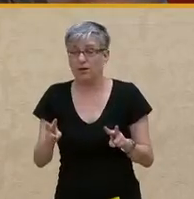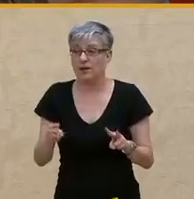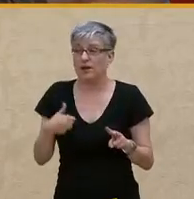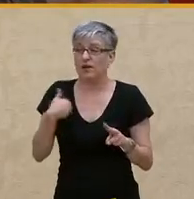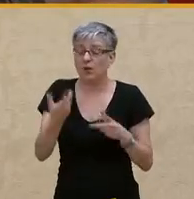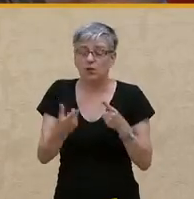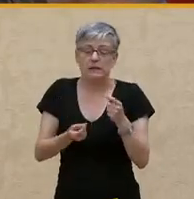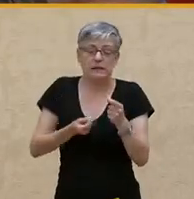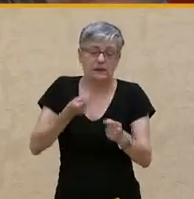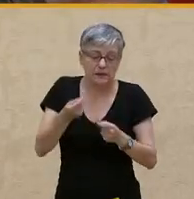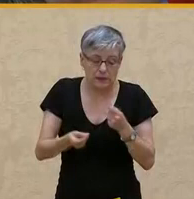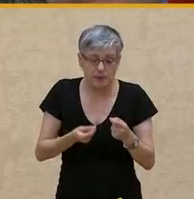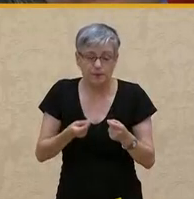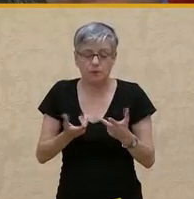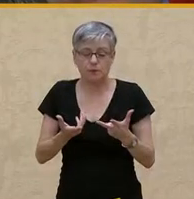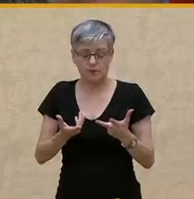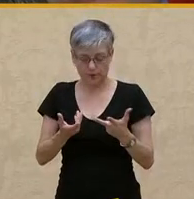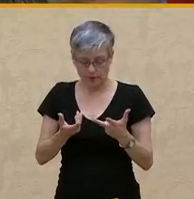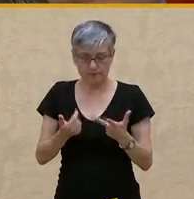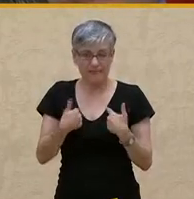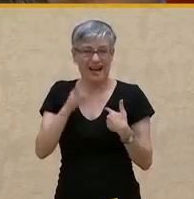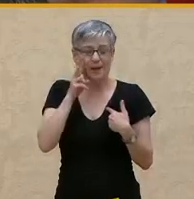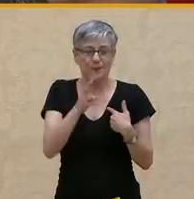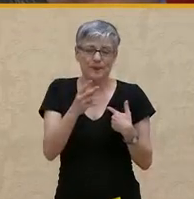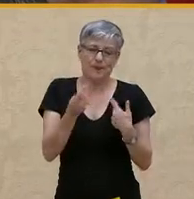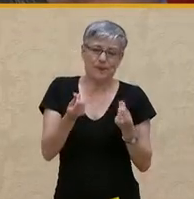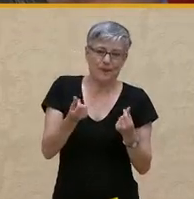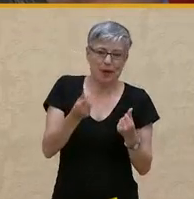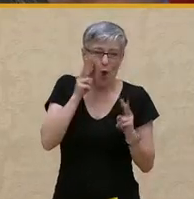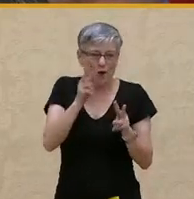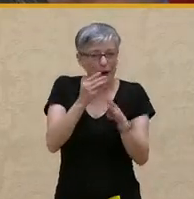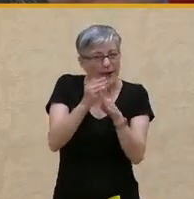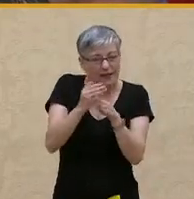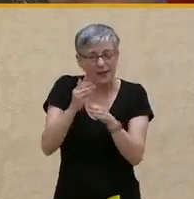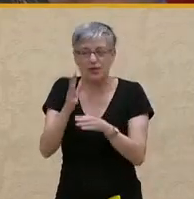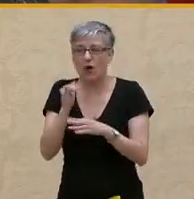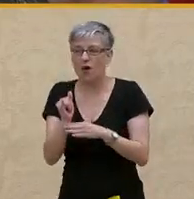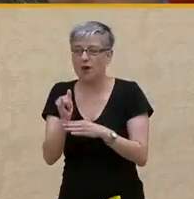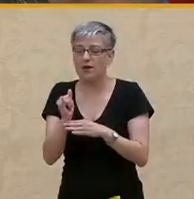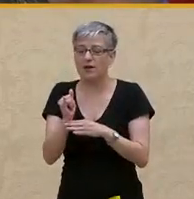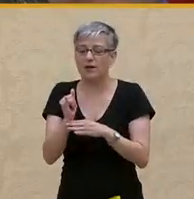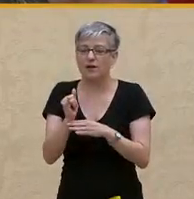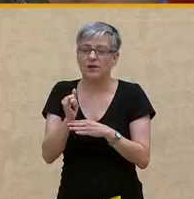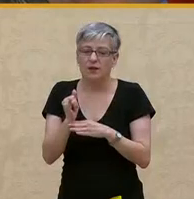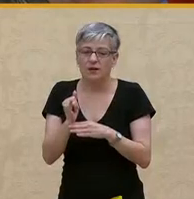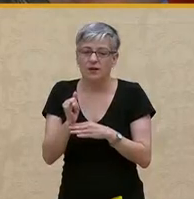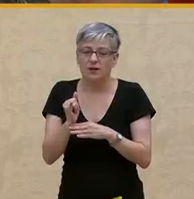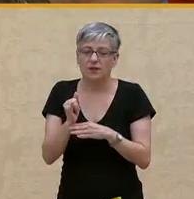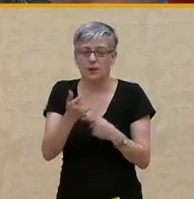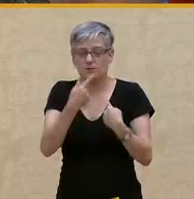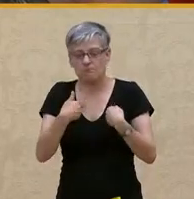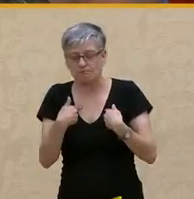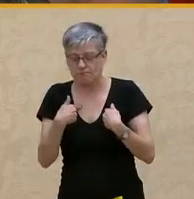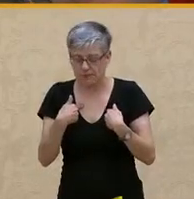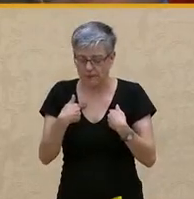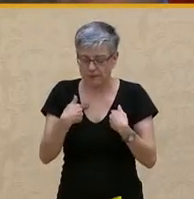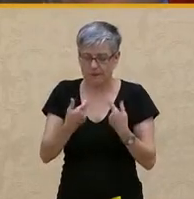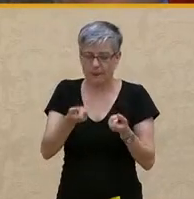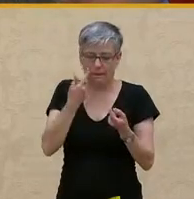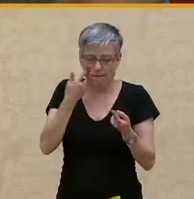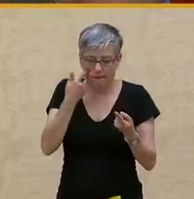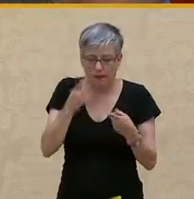Poco a poco veía, lo poco que veía con el resto visual, por ejemplo, me decían que tomase, tuviese